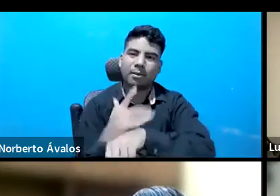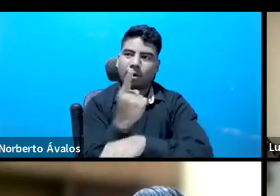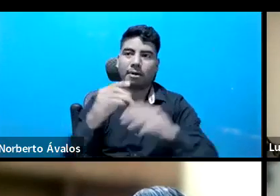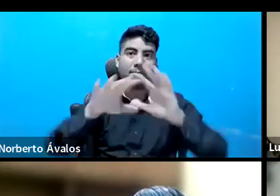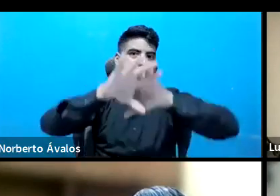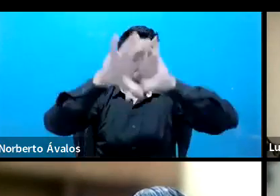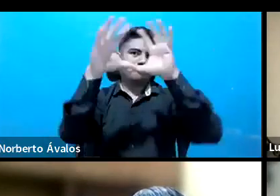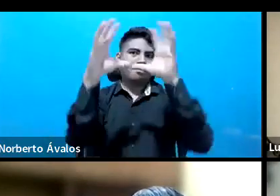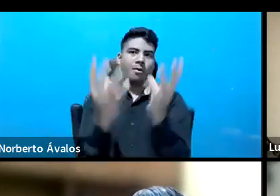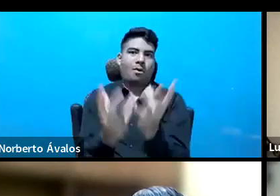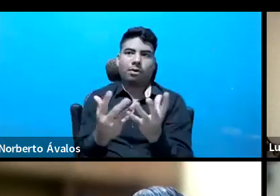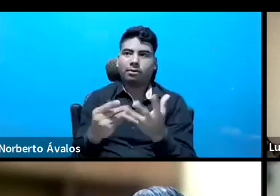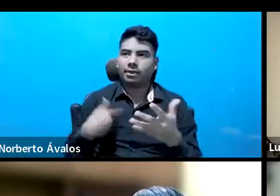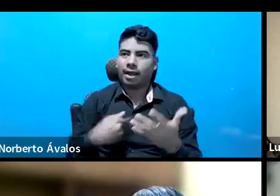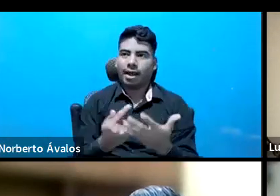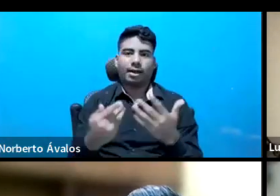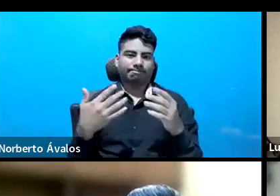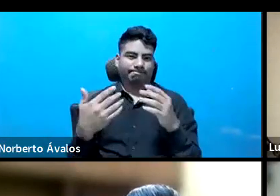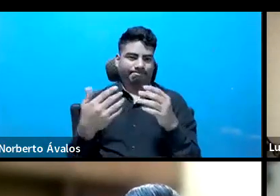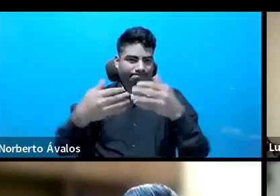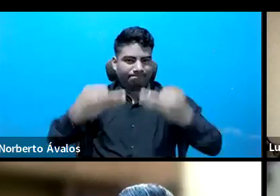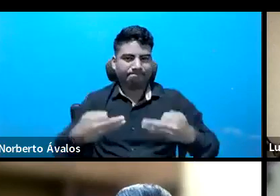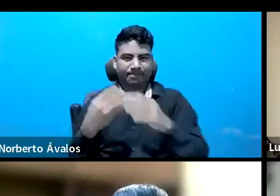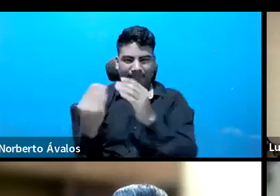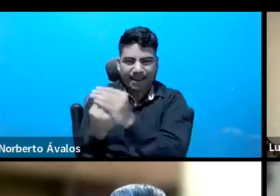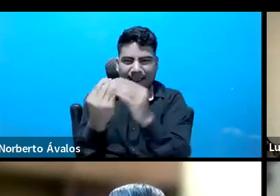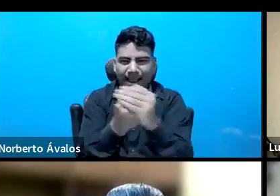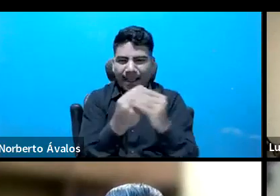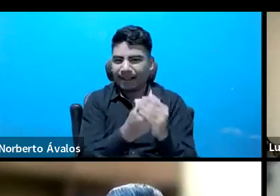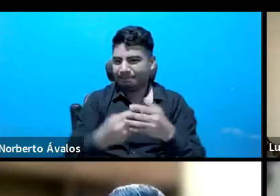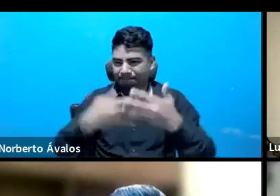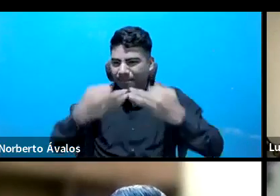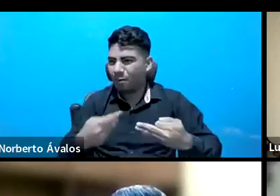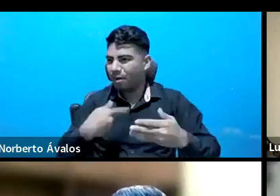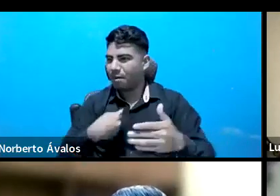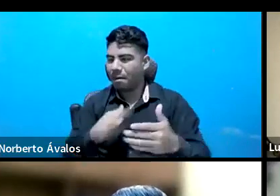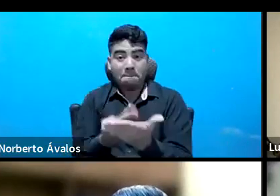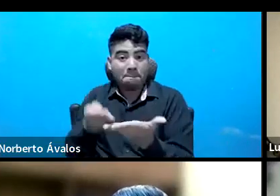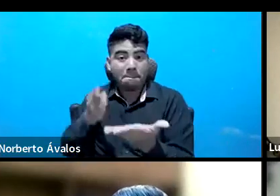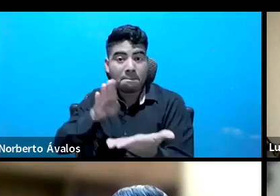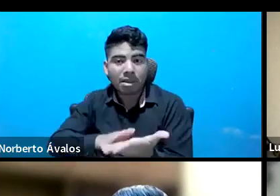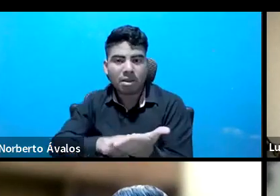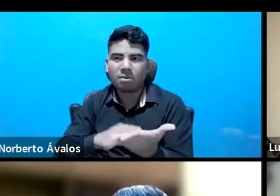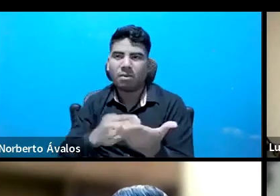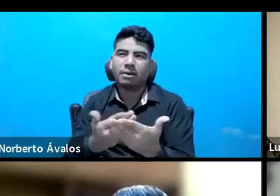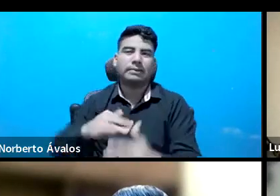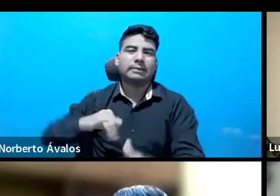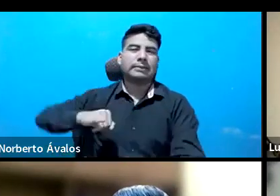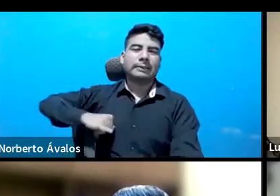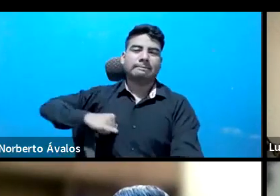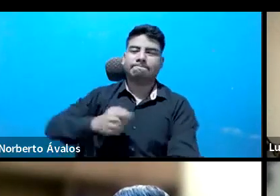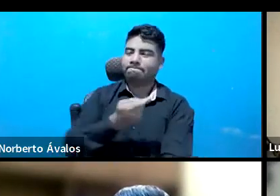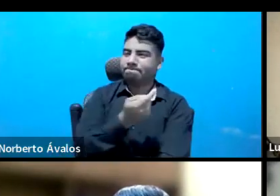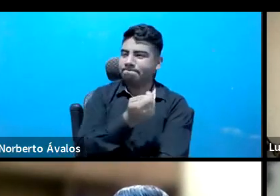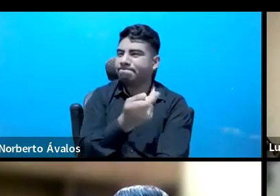educación bilingüe y educación bilingüe y para üe y este sí con mucho gusto, pues compartimos el contacto timos contactos y, pues